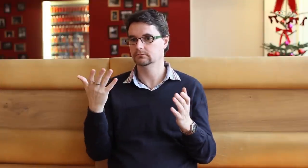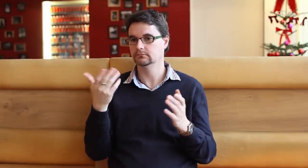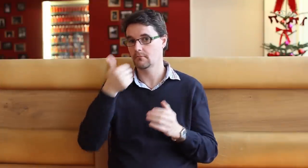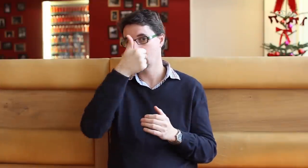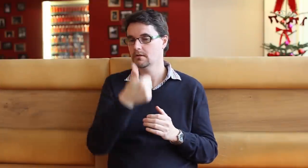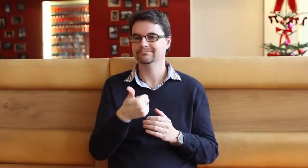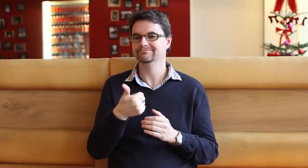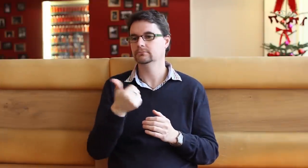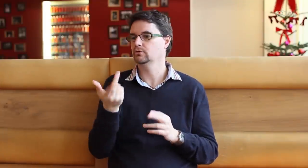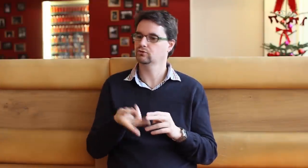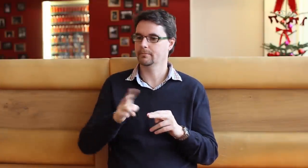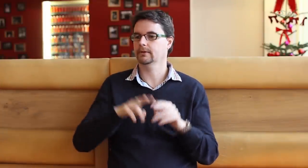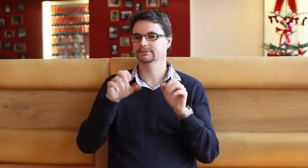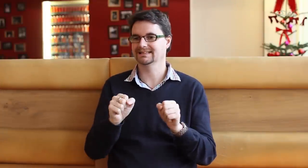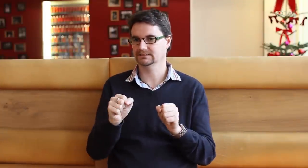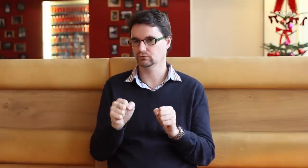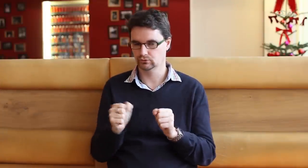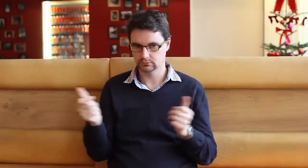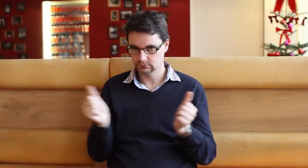Alleine geht das nicht. Man braucht eine Doppelbesetzung.